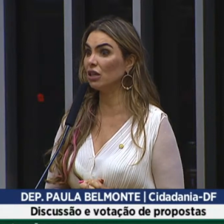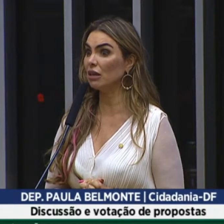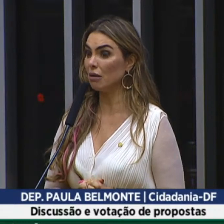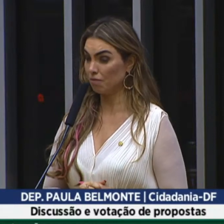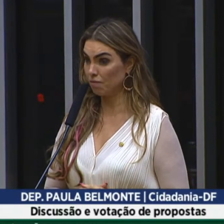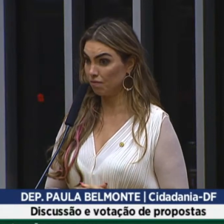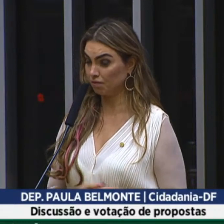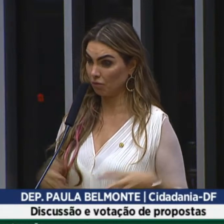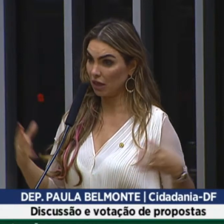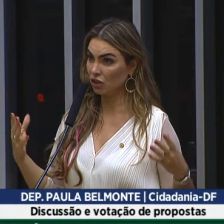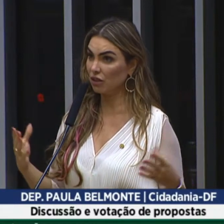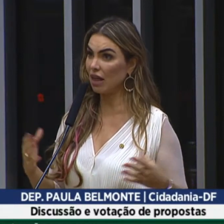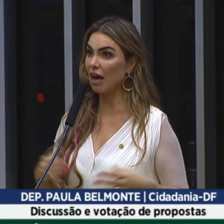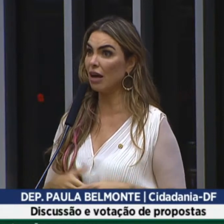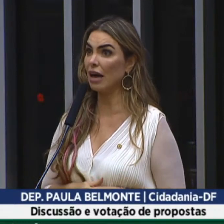OPORTUNIDADE DE ESTAR AQUI DEFENDENDO UM RELATÓRIO QUE